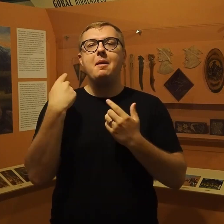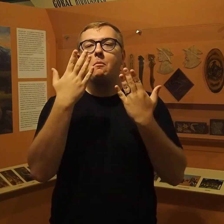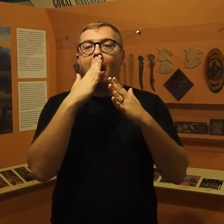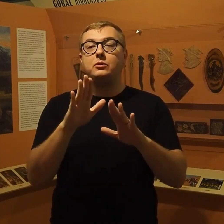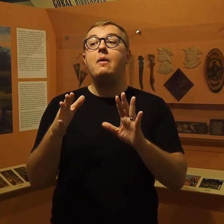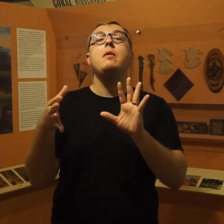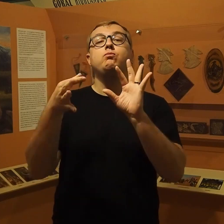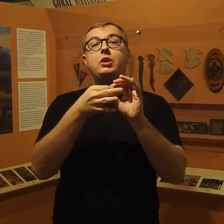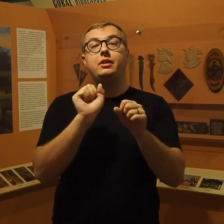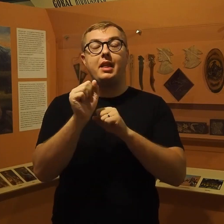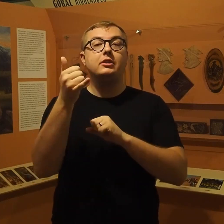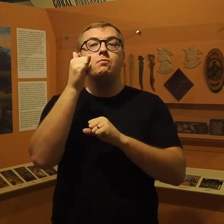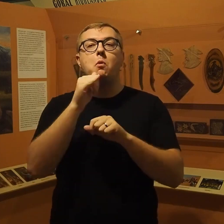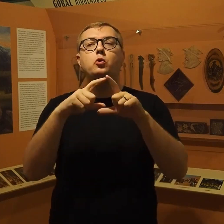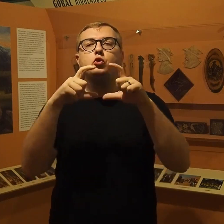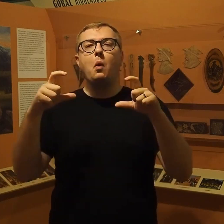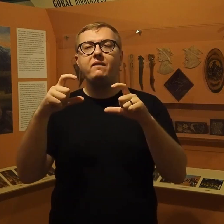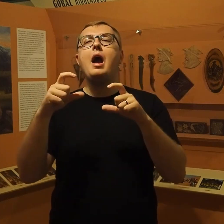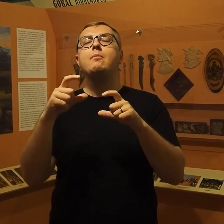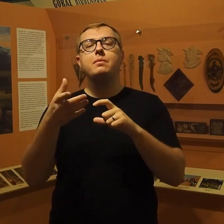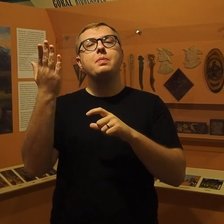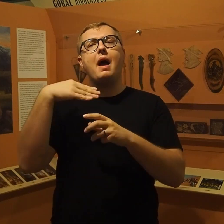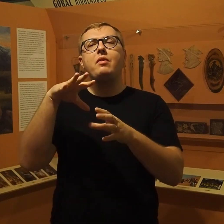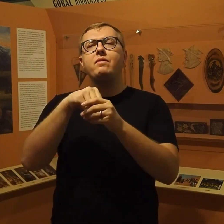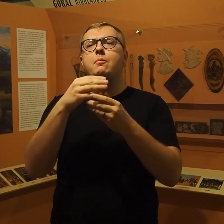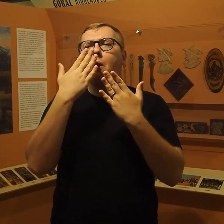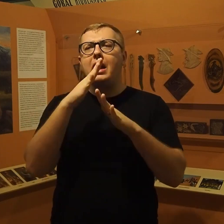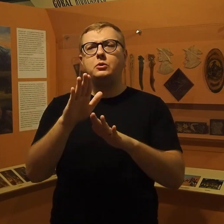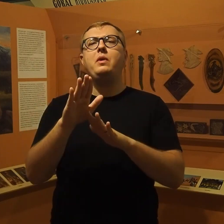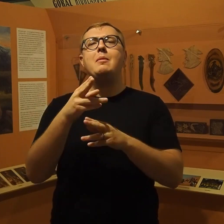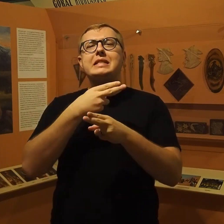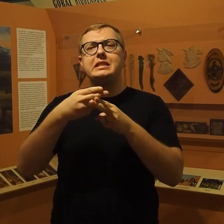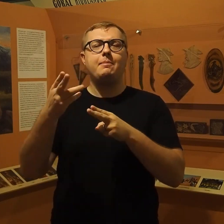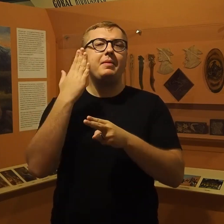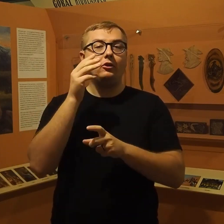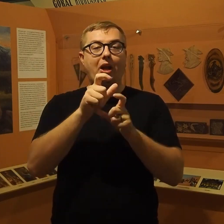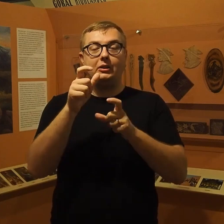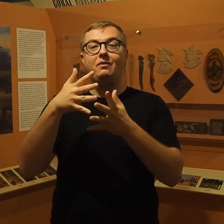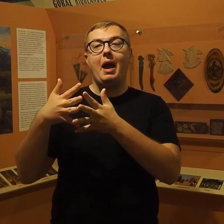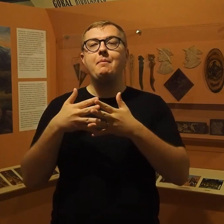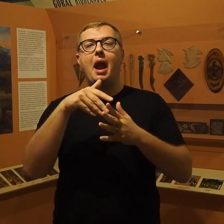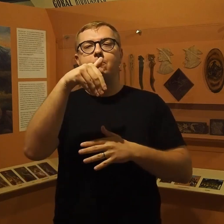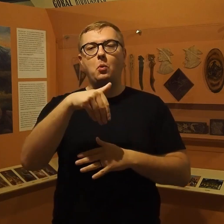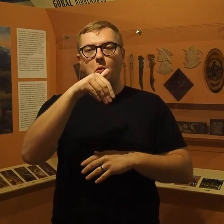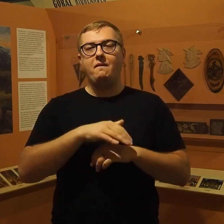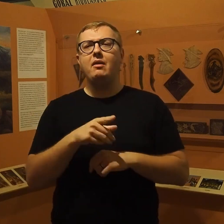Prezentujemy je w zestawieniu z pocztówkami z przedstawieniami rdzennych mieszkańców Ameryki Południowej.